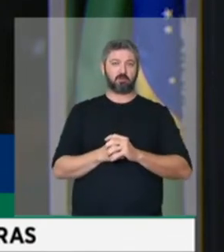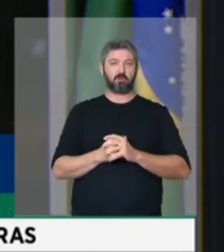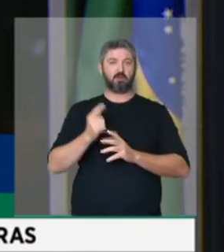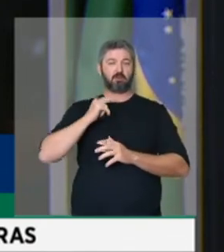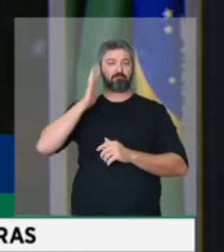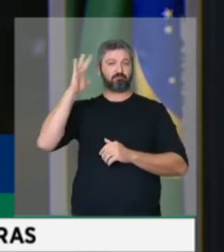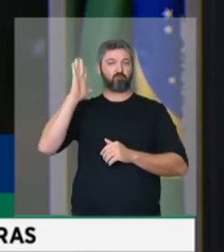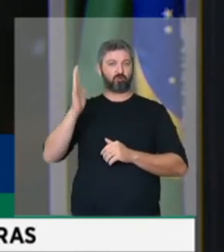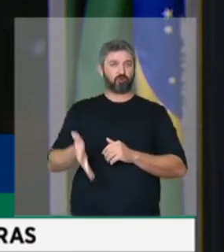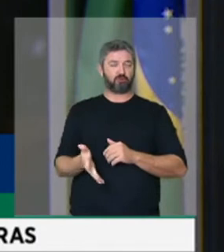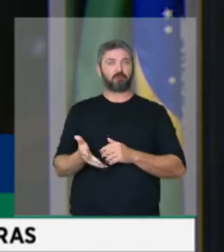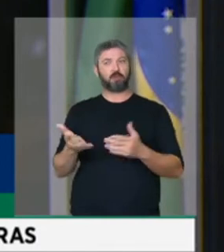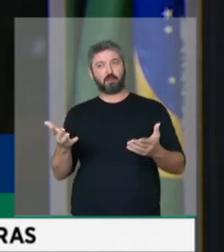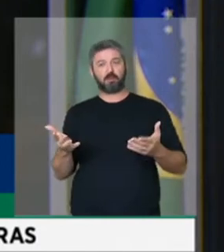RISCO HÍDRICO. NÓS TEMOS